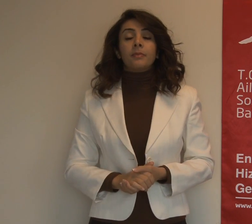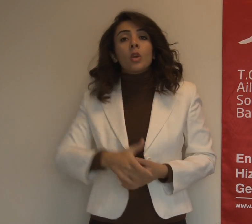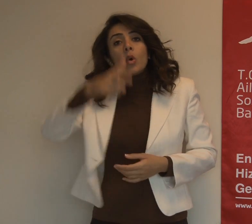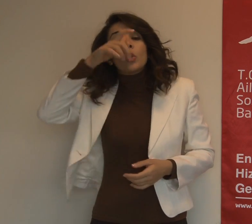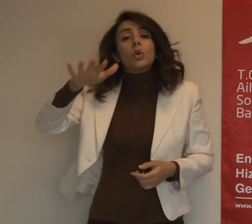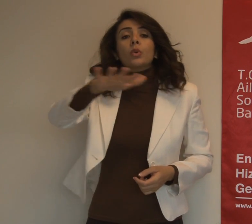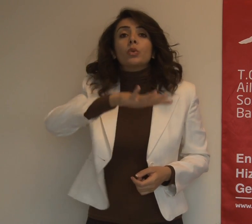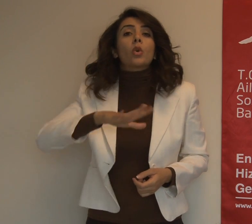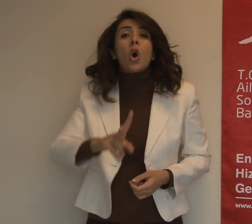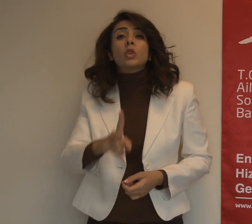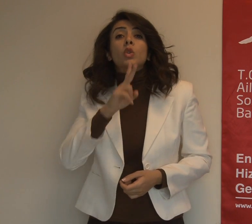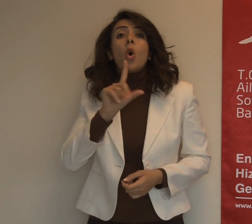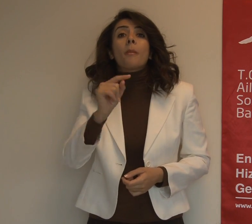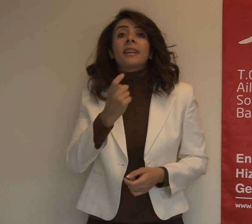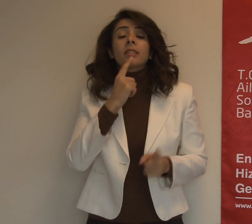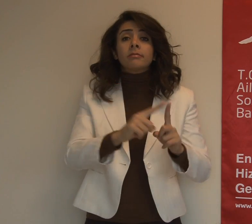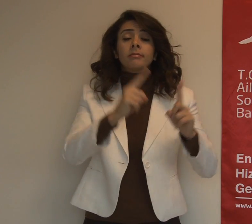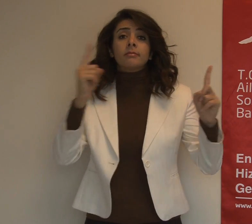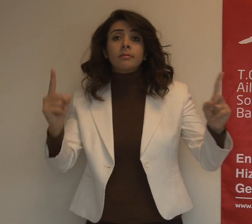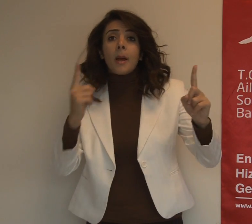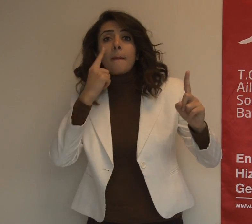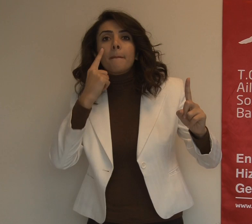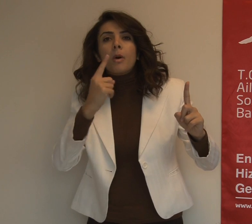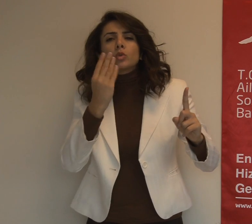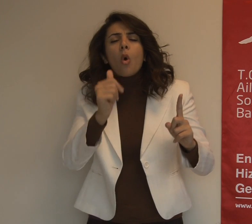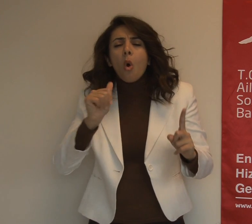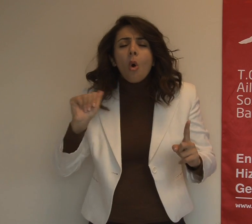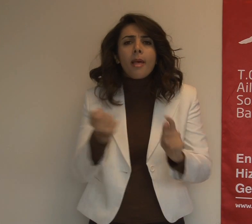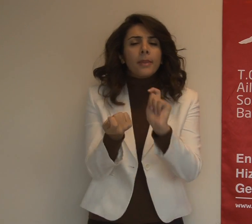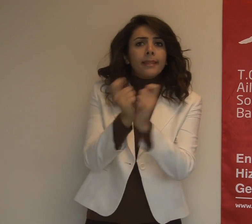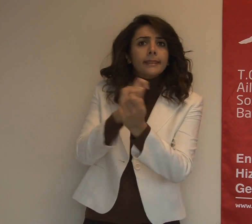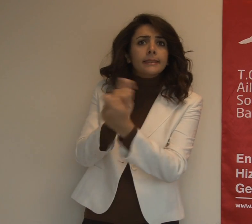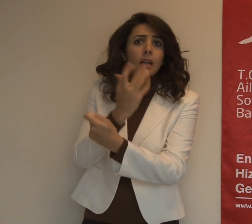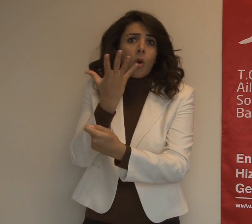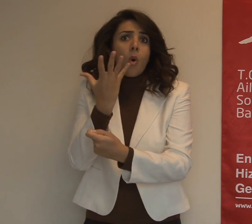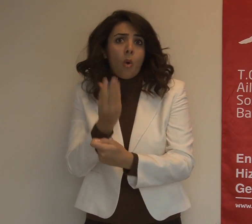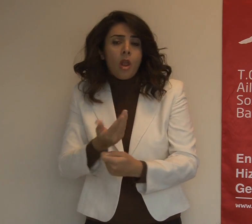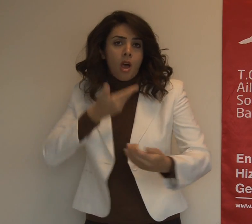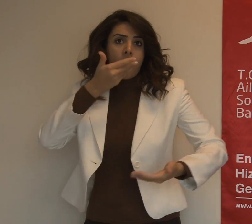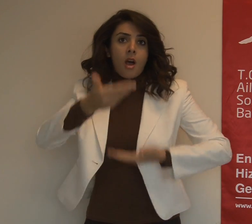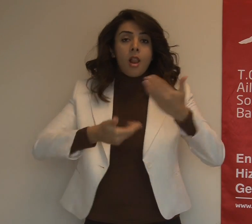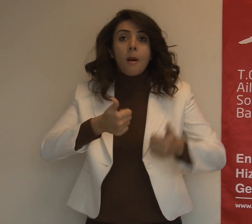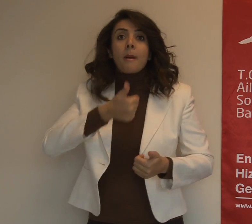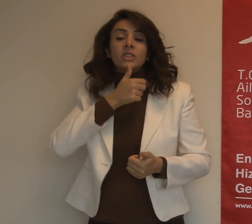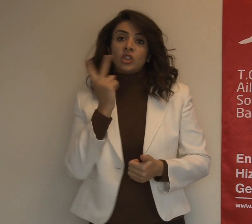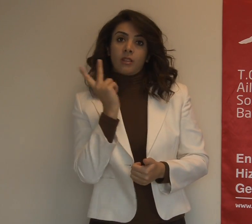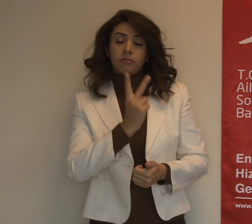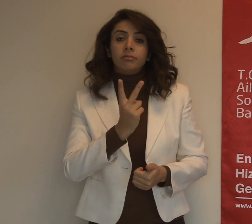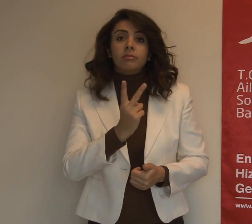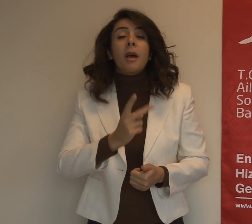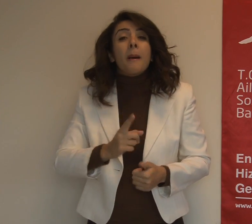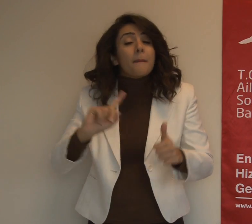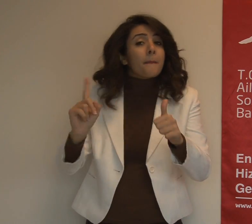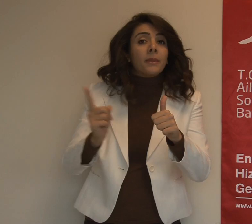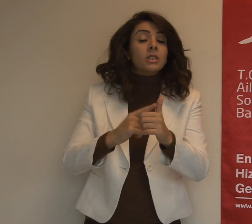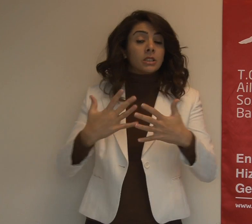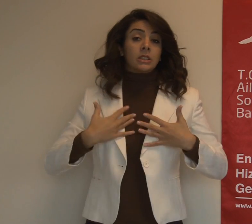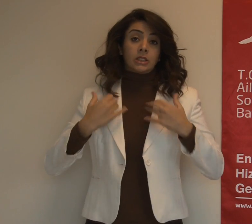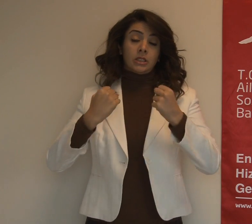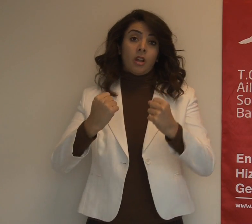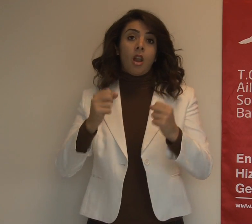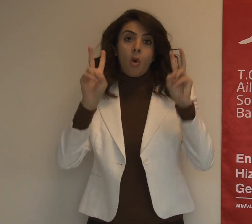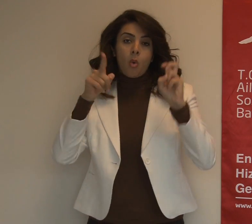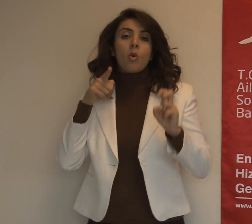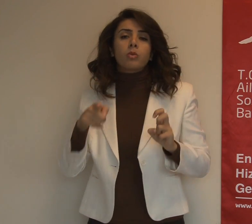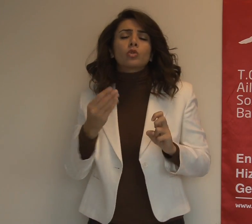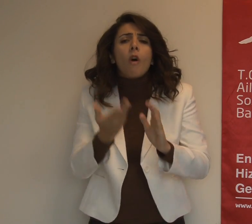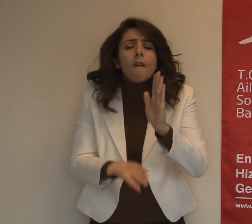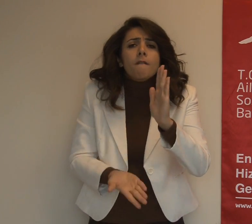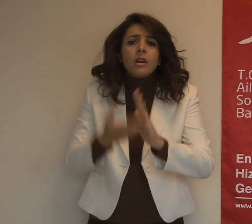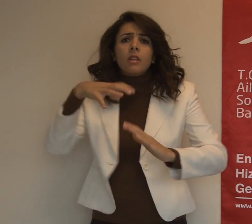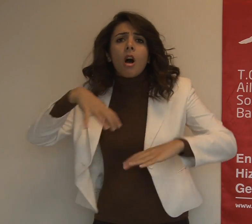Türkiye'de son 11 yıllık dönemde önemli değişikliklerin olduğunu anlatan Babacan, başta sağlık olmak üzere bir çok alanda